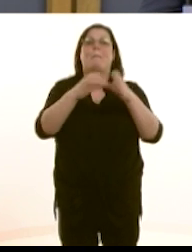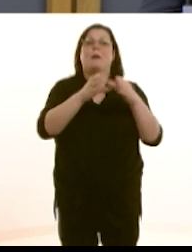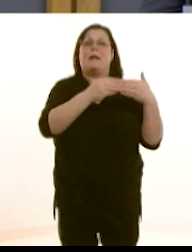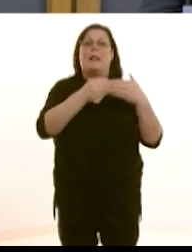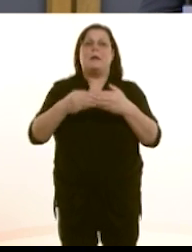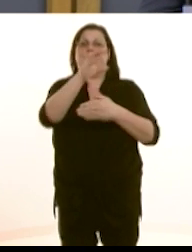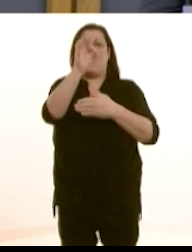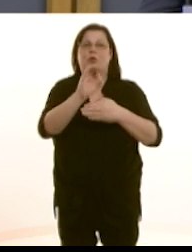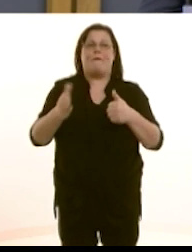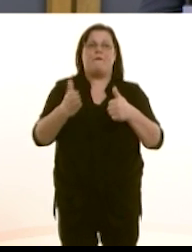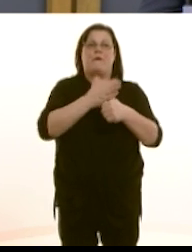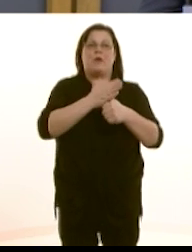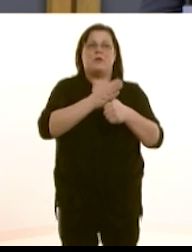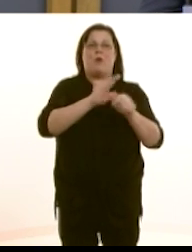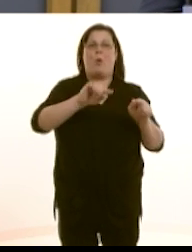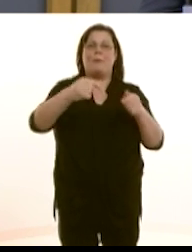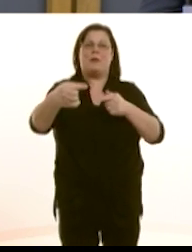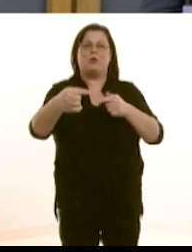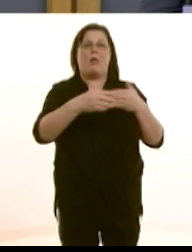The first this afternoon is the leader of the opposition, Andrew R.T. Davies.